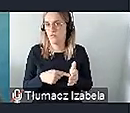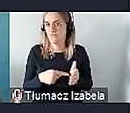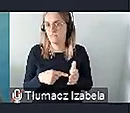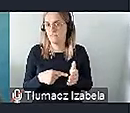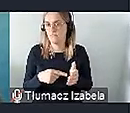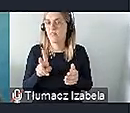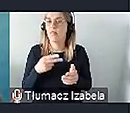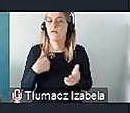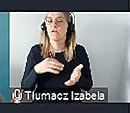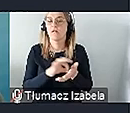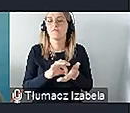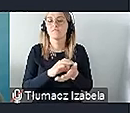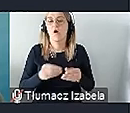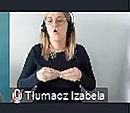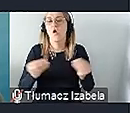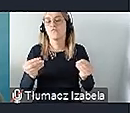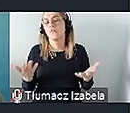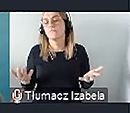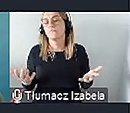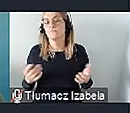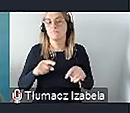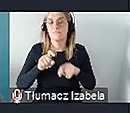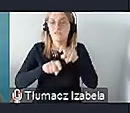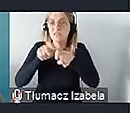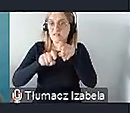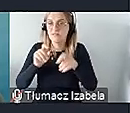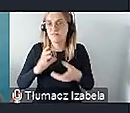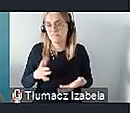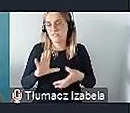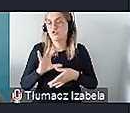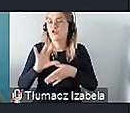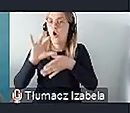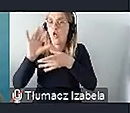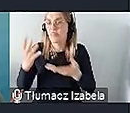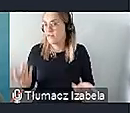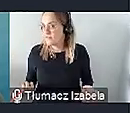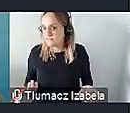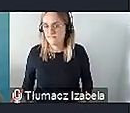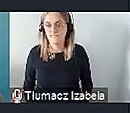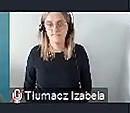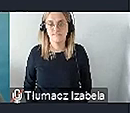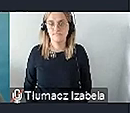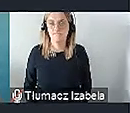kiedy byśmy narysowali rozwój np. jako wspinanie się po szczeblach jakiegoś podium